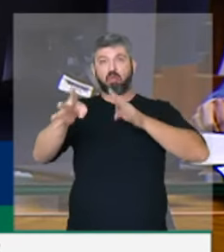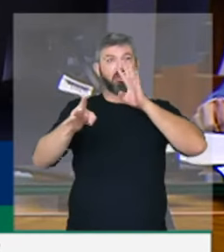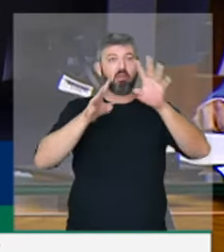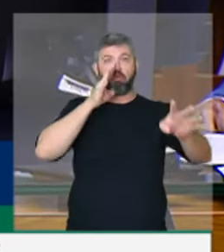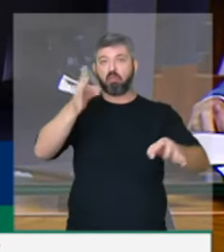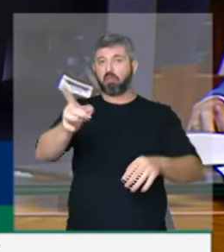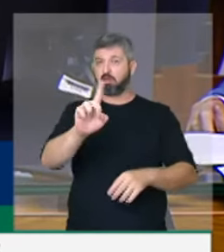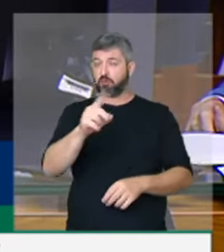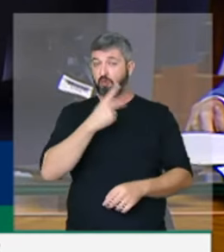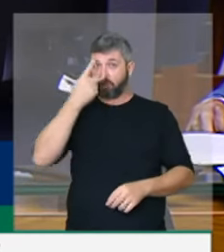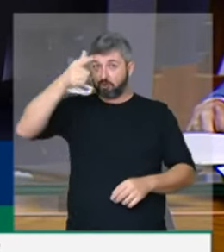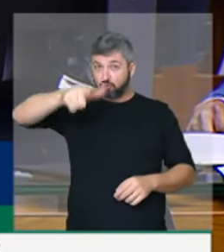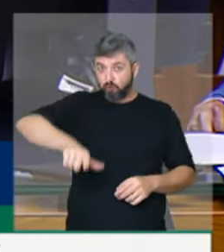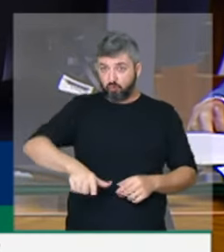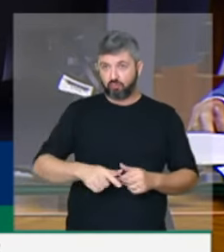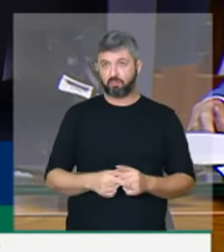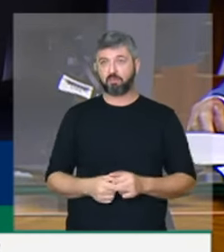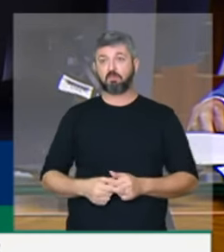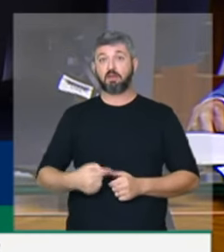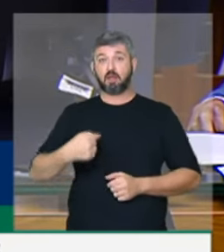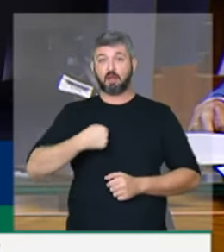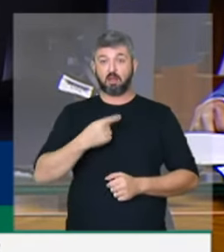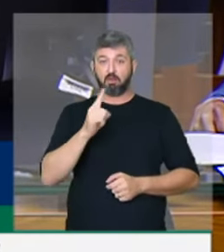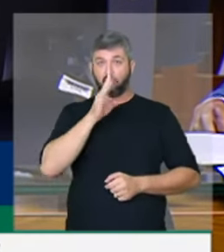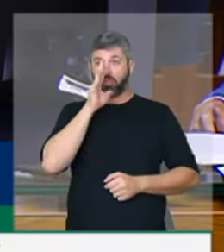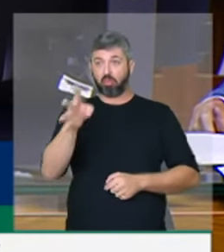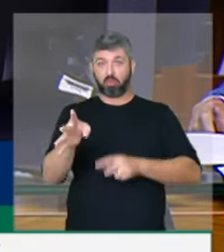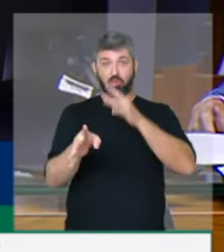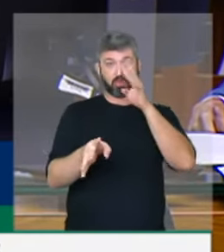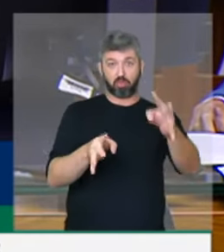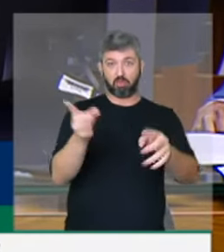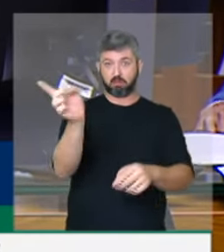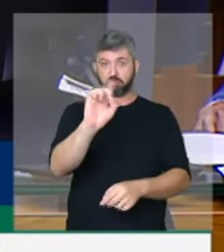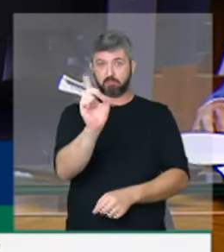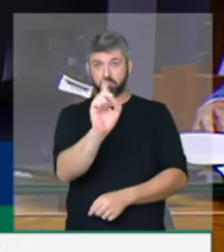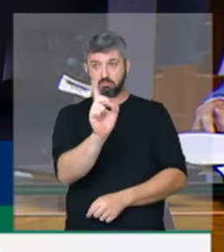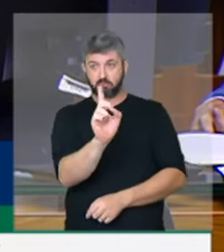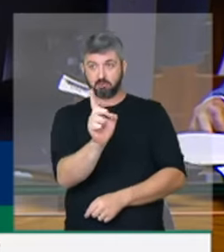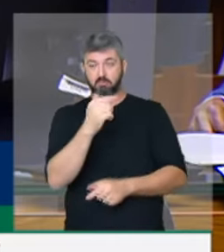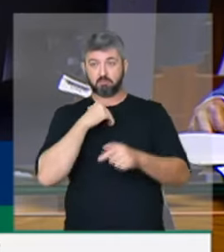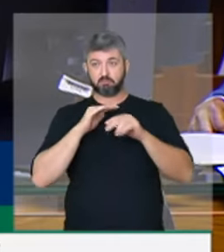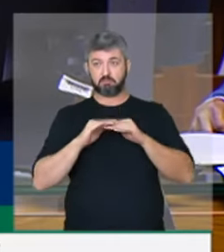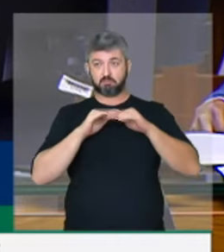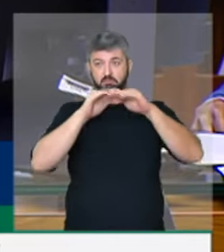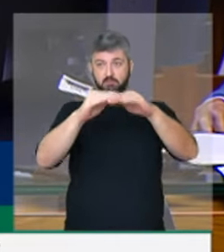REPETIR... EU NÃO ESTOU FULANIZANDO, DIRIJO-ME A TODOS QUE CONDUZEM OS ÓRGÃOS DIRETAMENTE... ENVOLVIDOS NO COMBATE É PANDEMIA. O